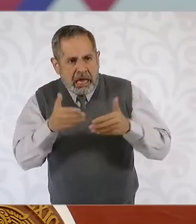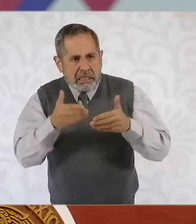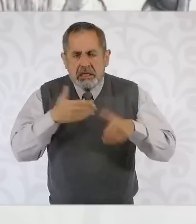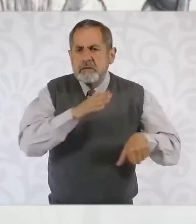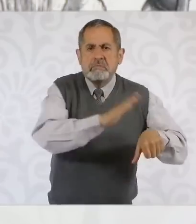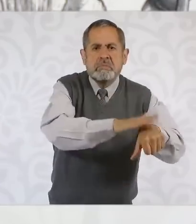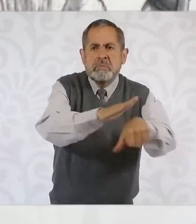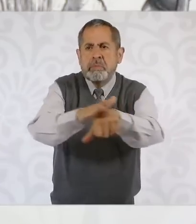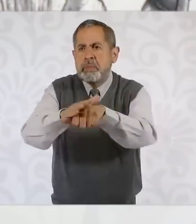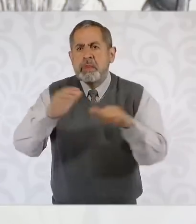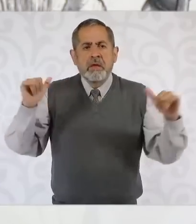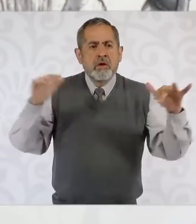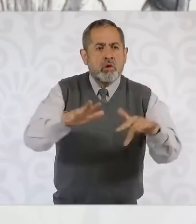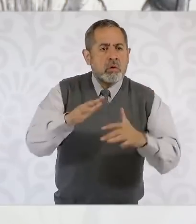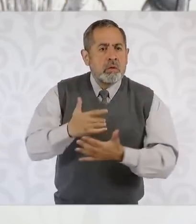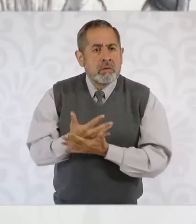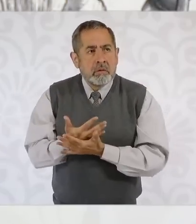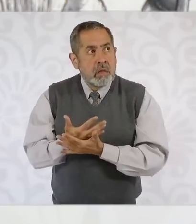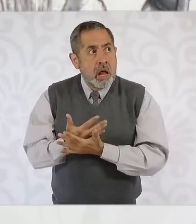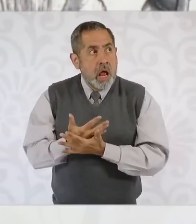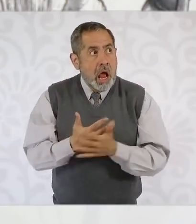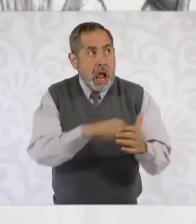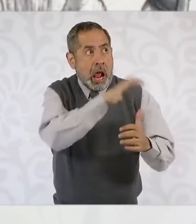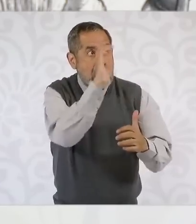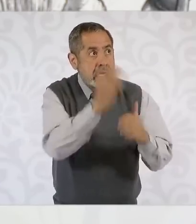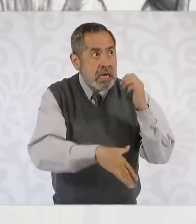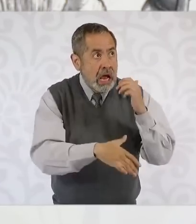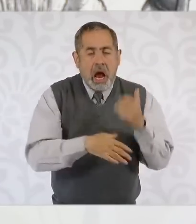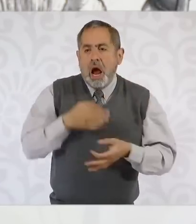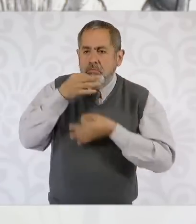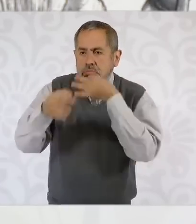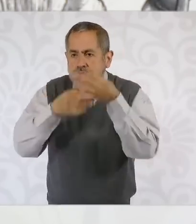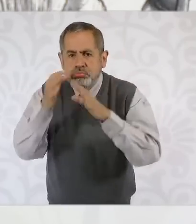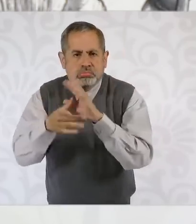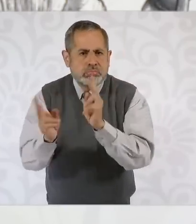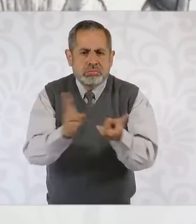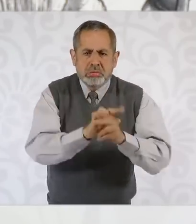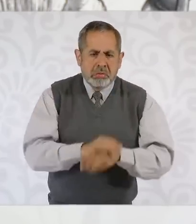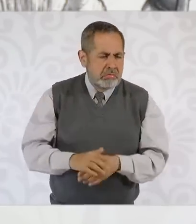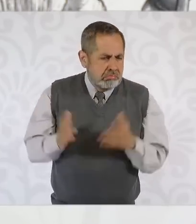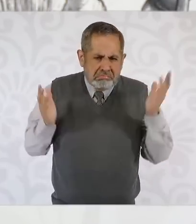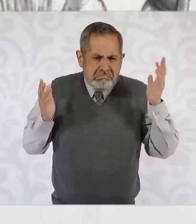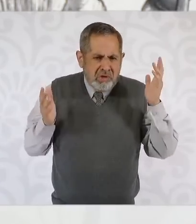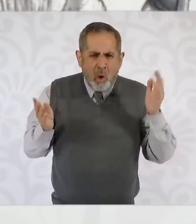pues informarles Cualquiera que fuera la decisión pero creo que es buena noticia que se hayan puesto